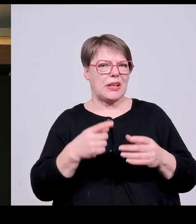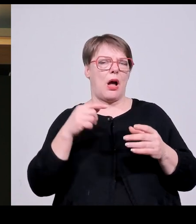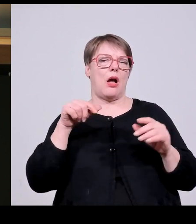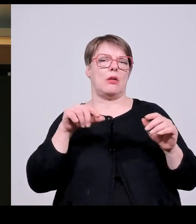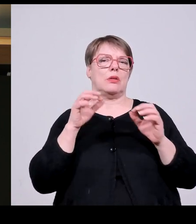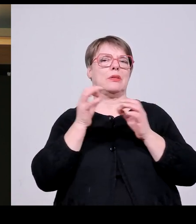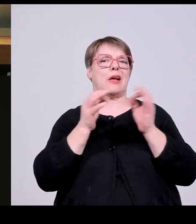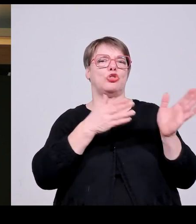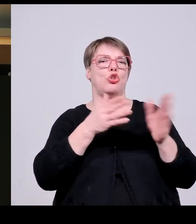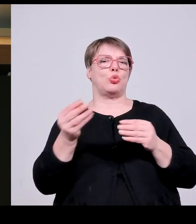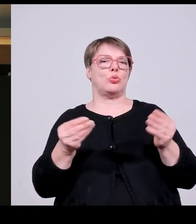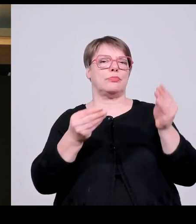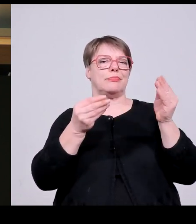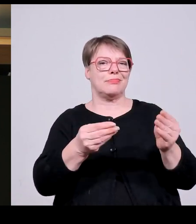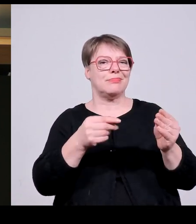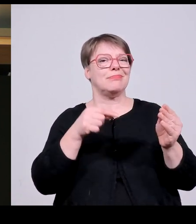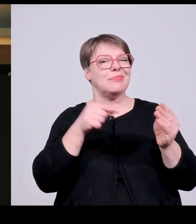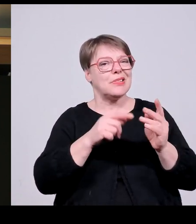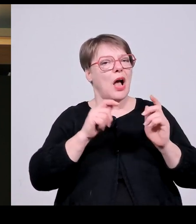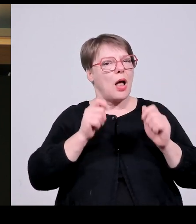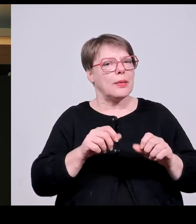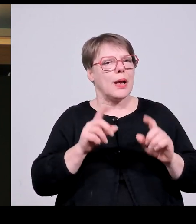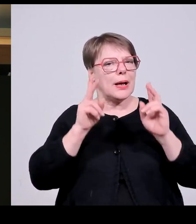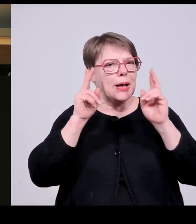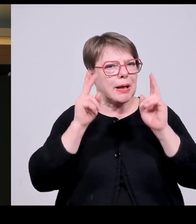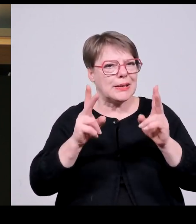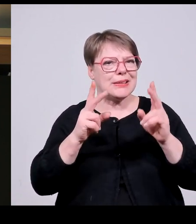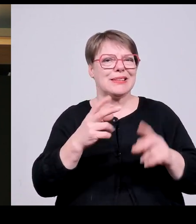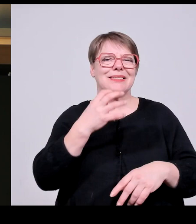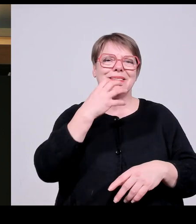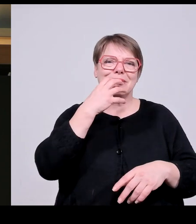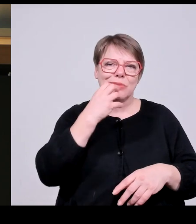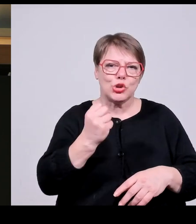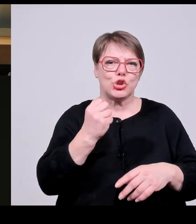Infrastrukturen ist dieses Jahr notwendig. Ich finde Mut und Entschlossenheit